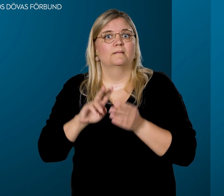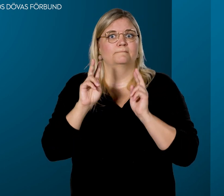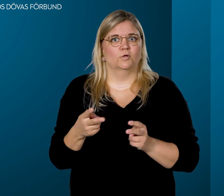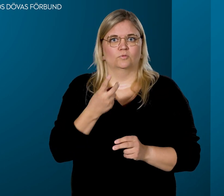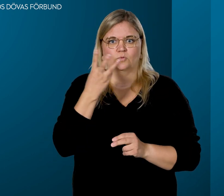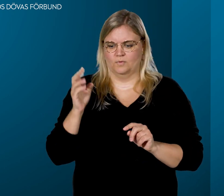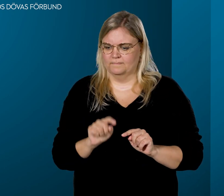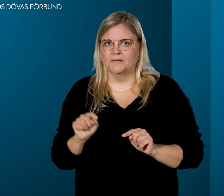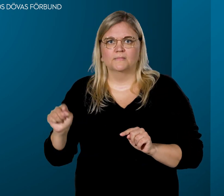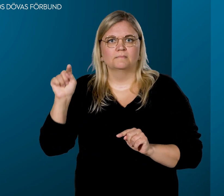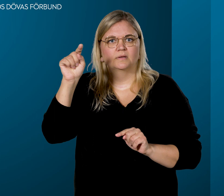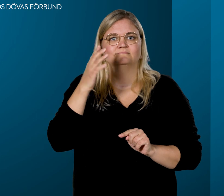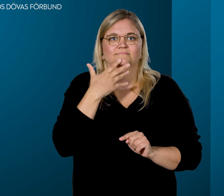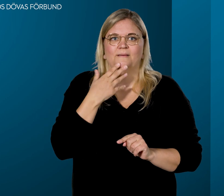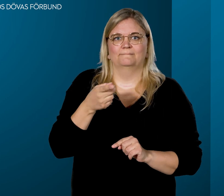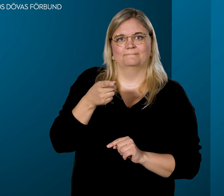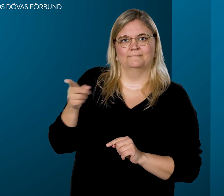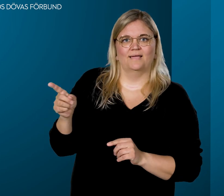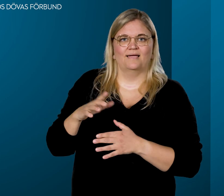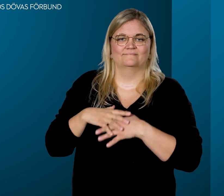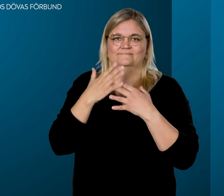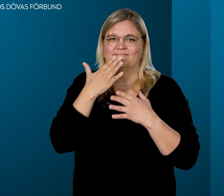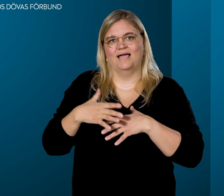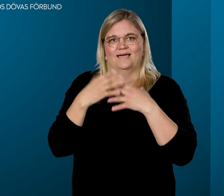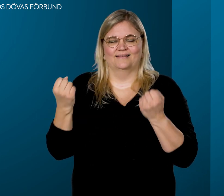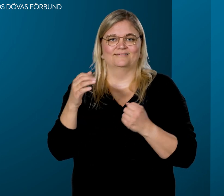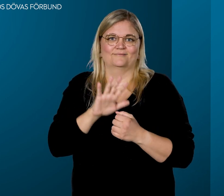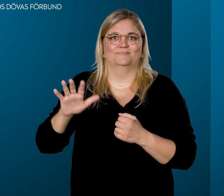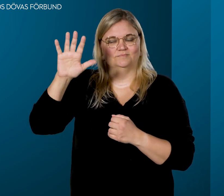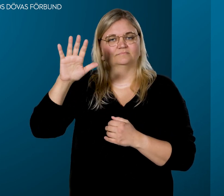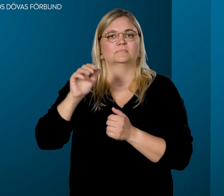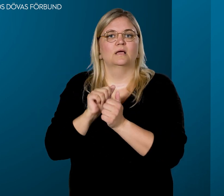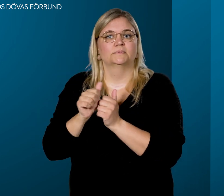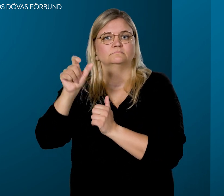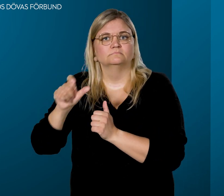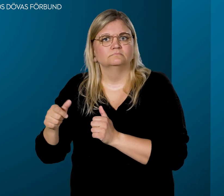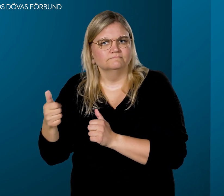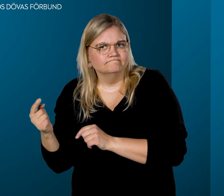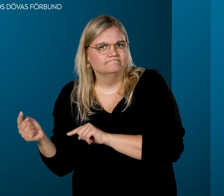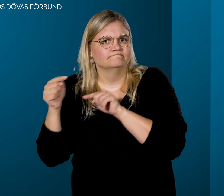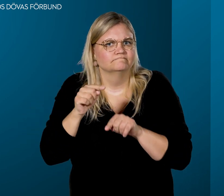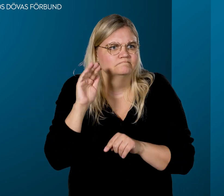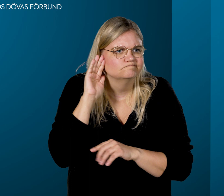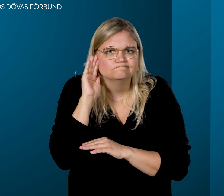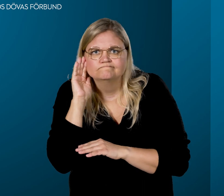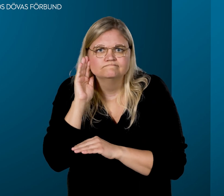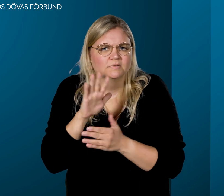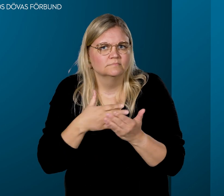På vissa välfärdsområden var också representanter för välfärdsområdet - närvarande för att höra om teckenspråkigas erfarenheter av -